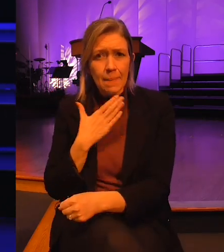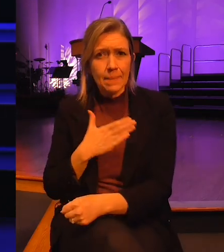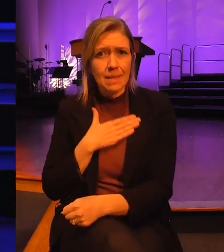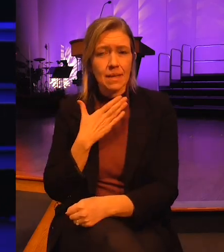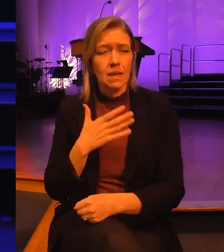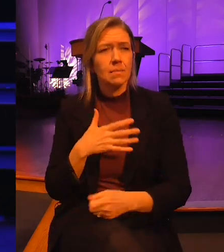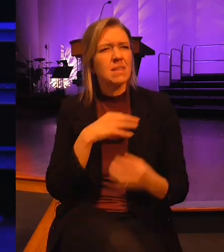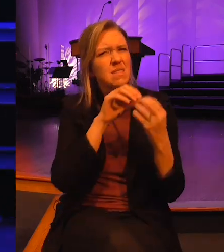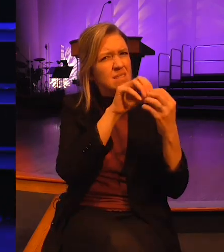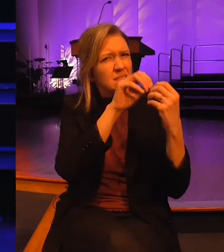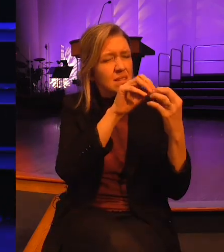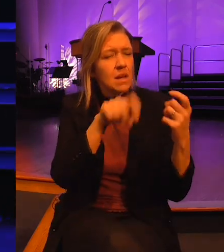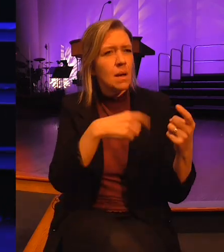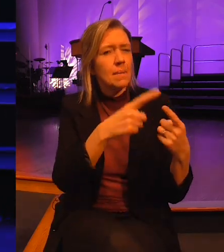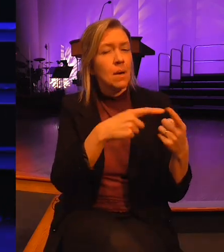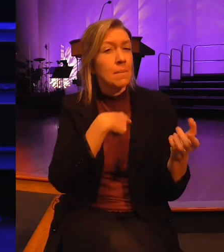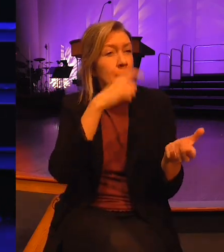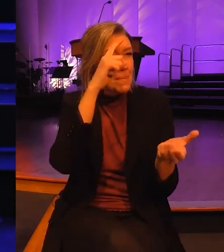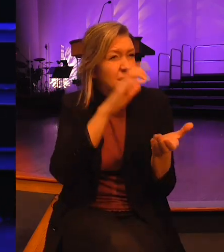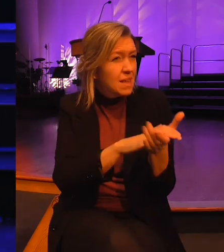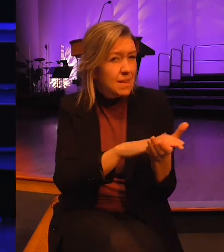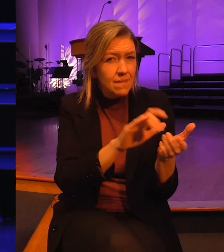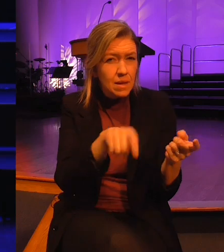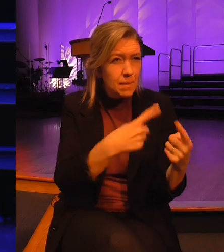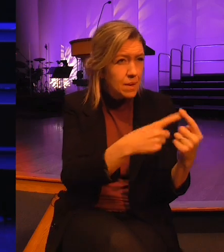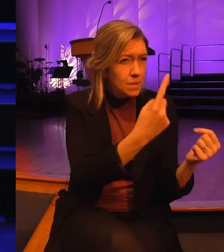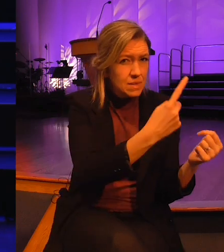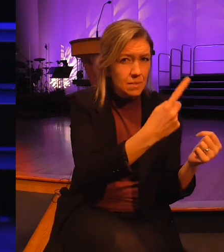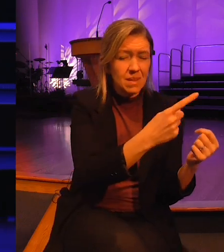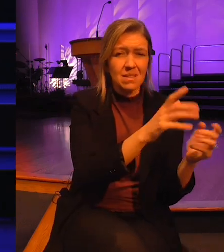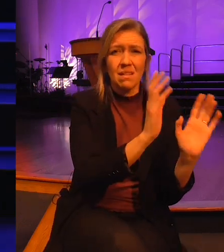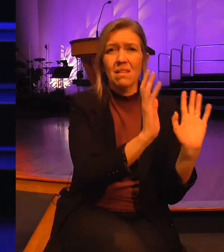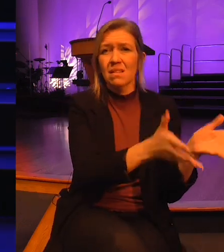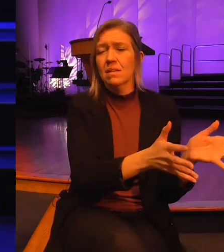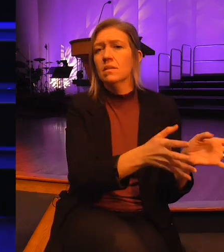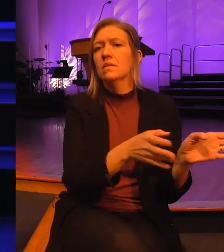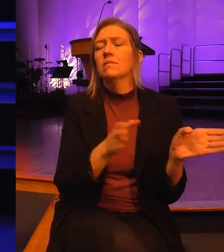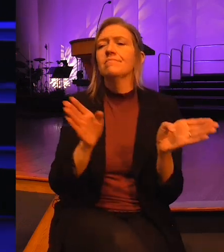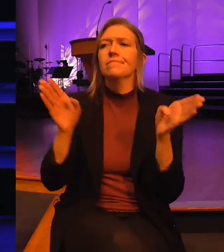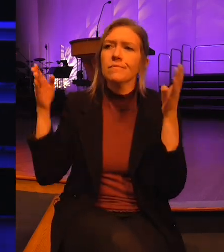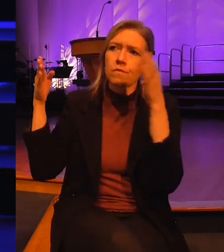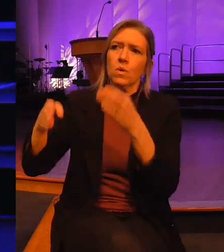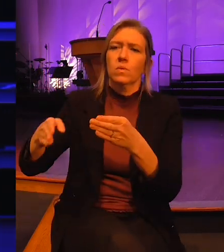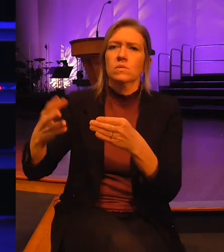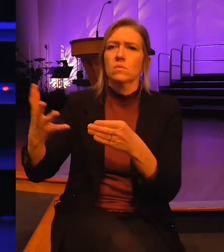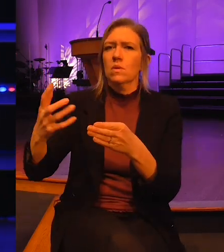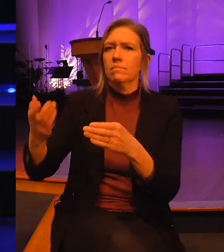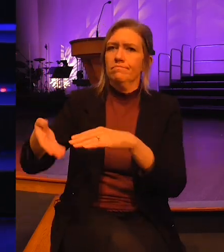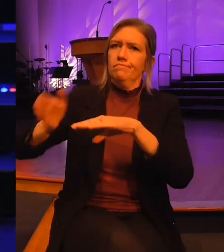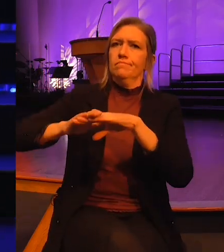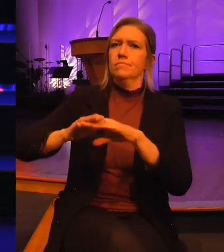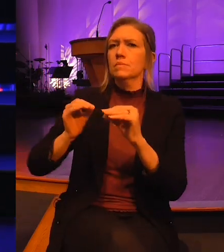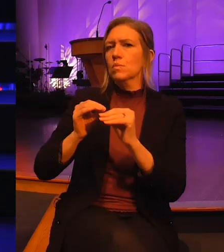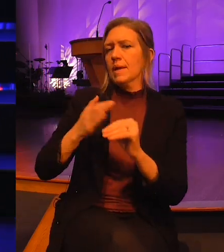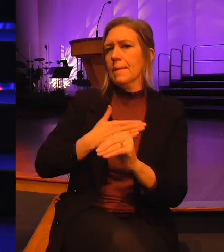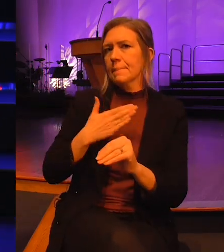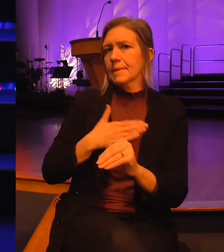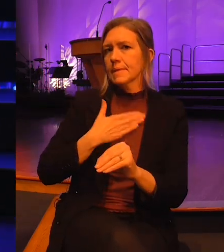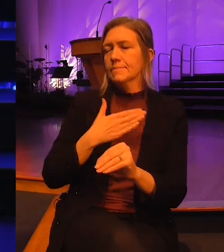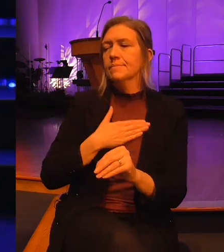en lo que me hace feliz. de compartir con un compañero, simplemente voy a caminar